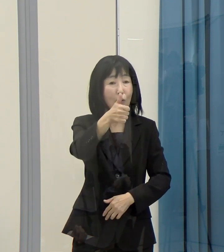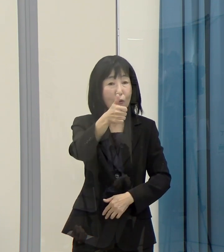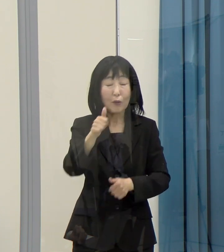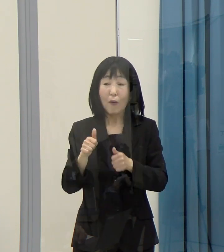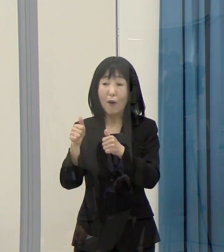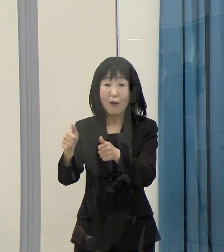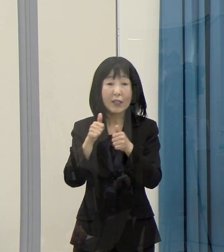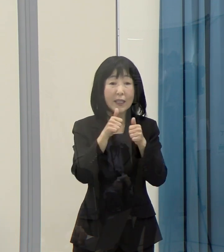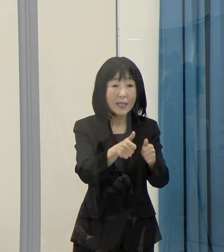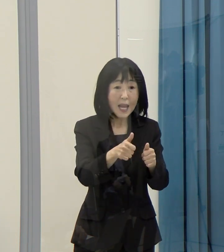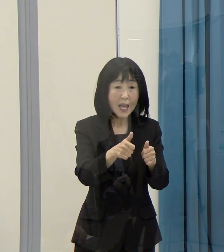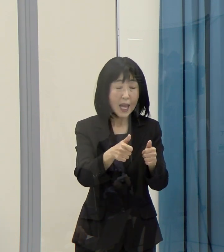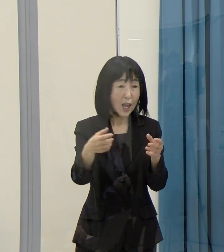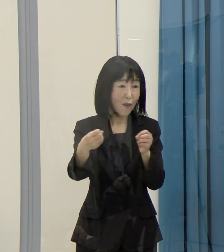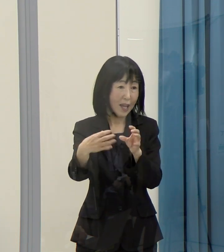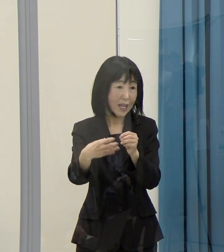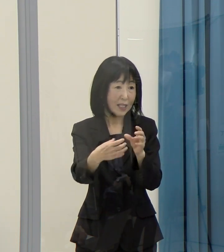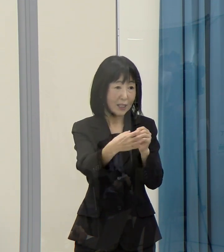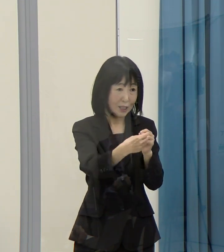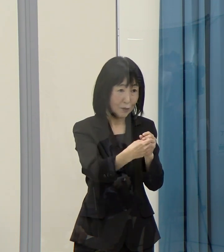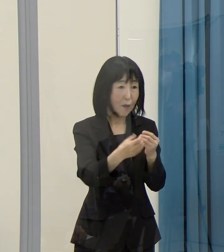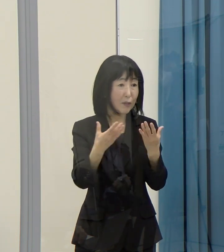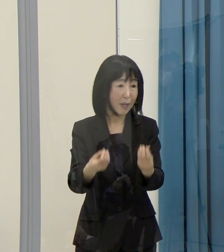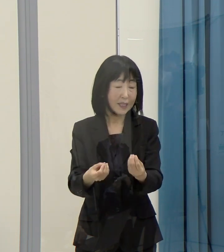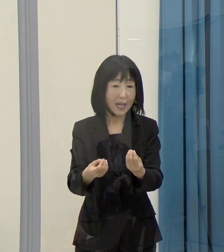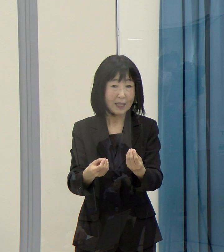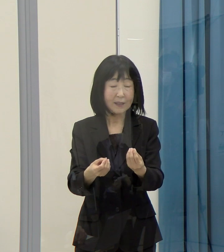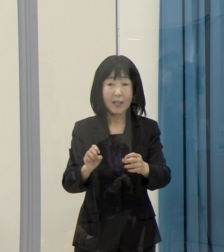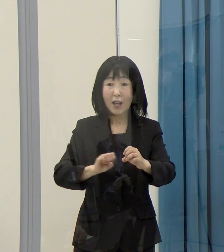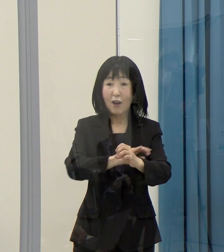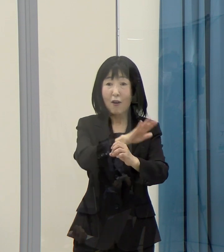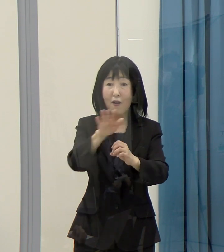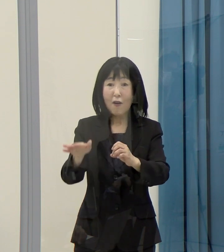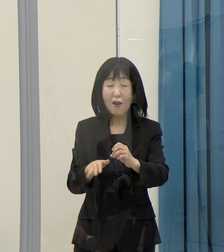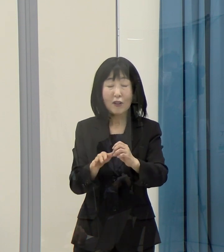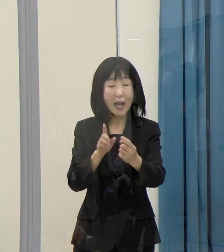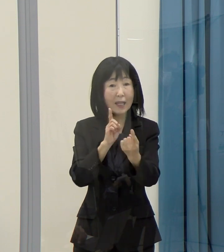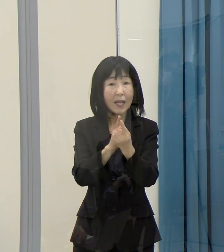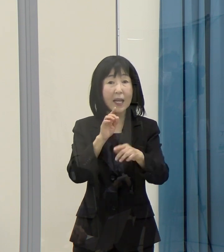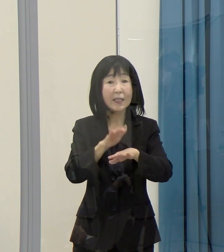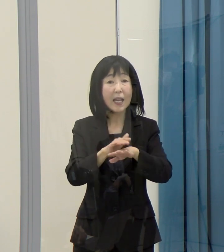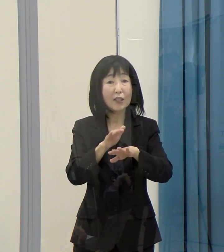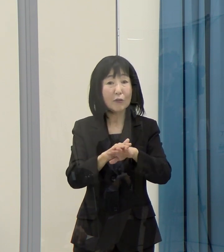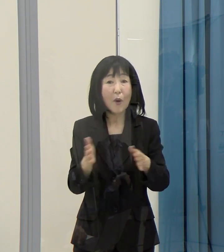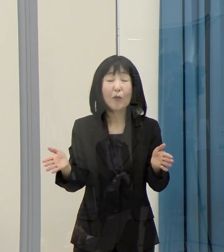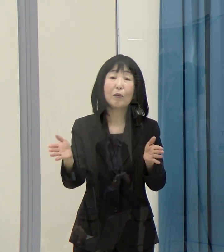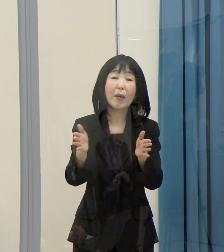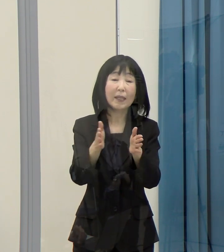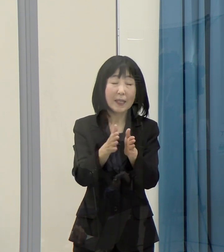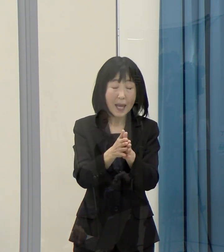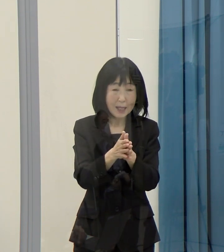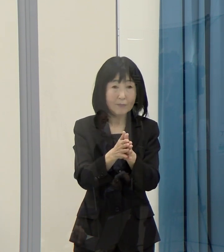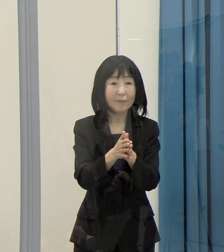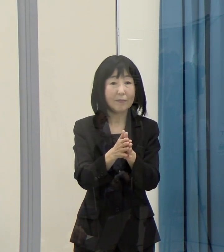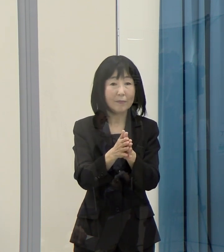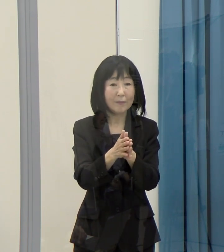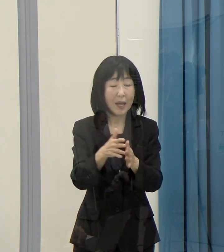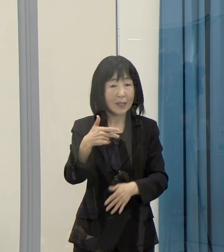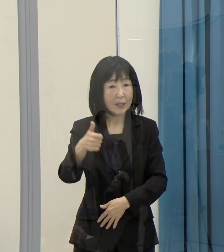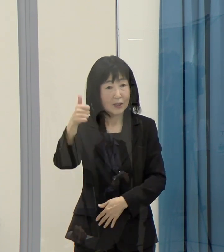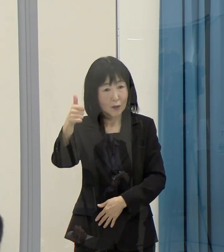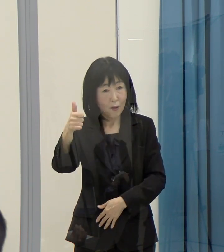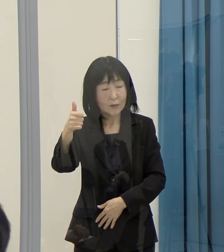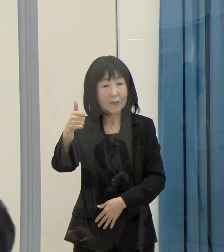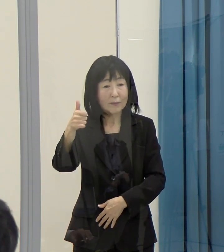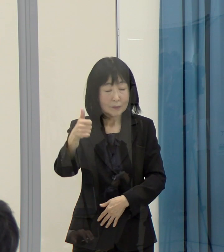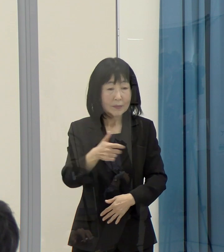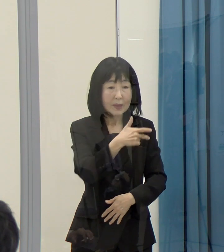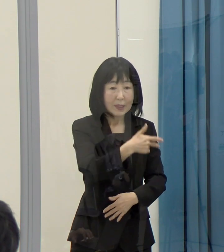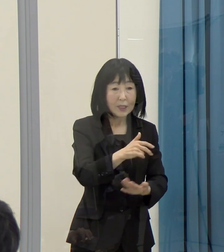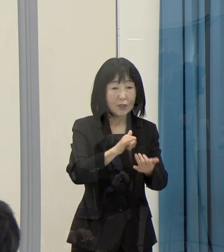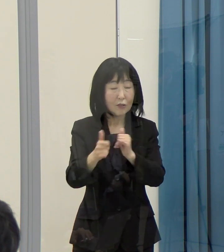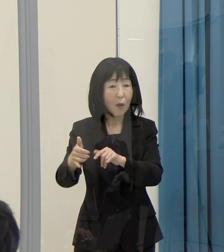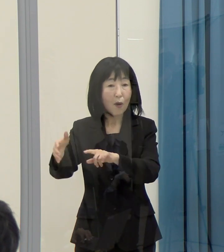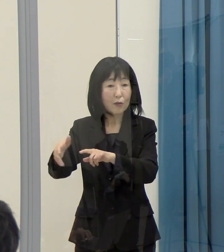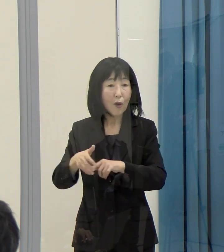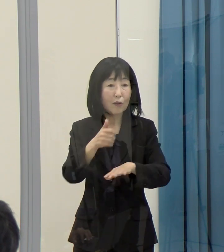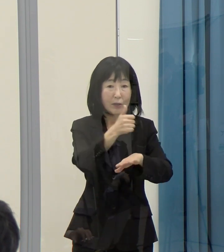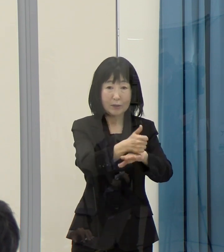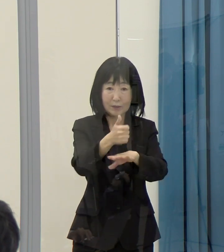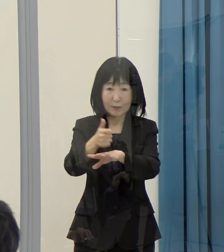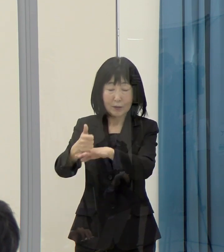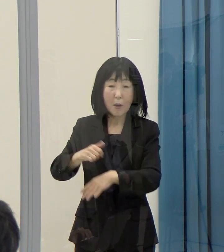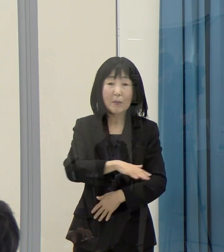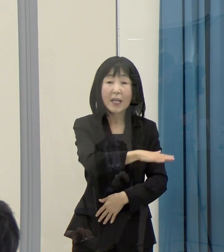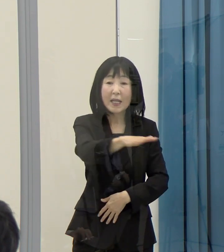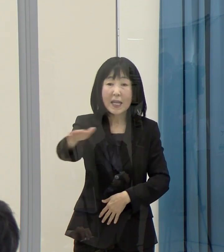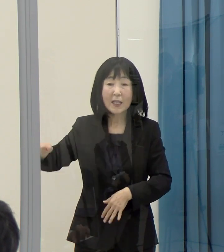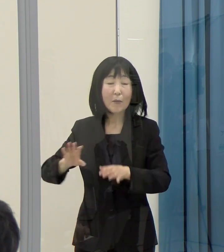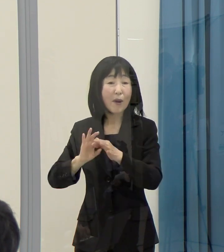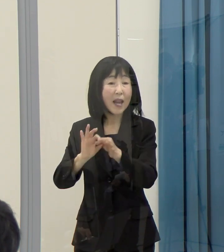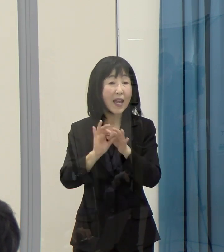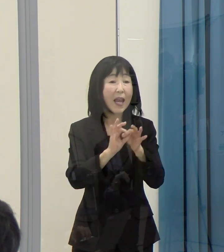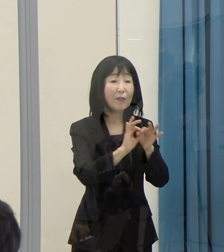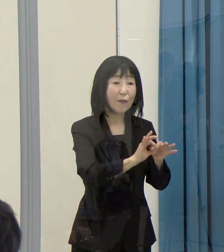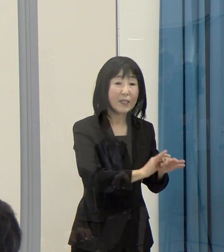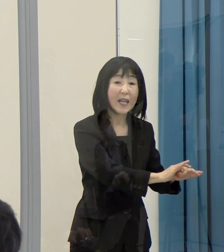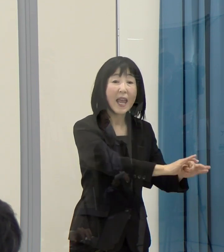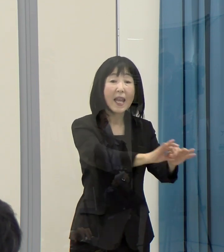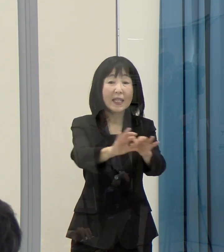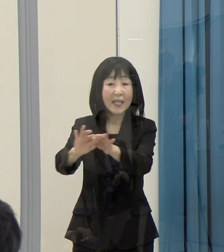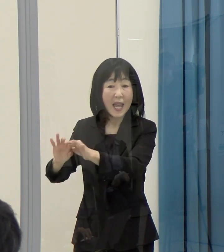これに基づいて、コロナ対策も含めて、機動的に両市長、あるいは市長会、町村会の皆さんとも連絡を取りながら連携して対応してきました。